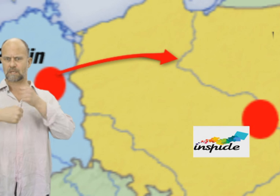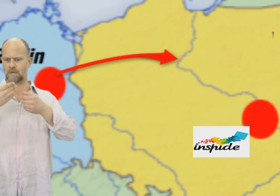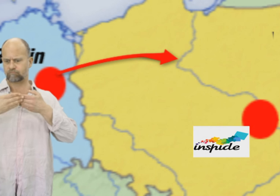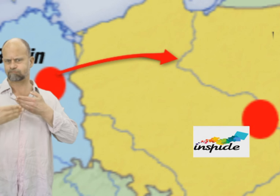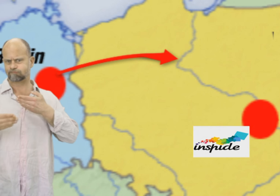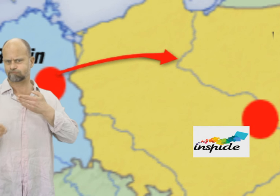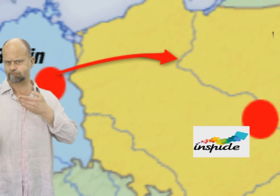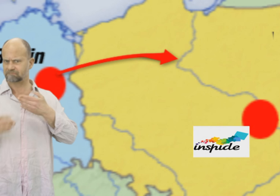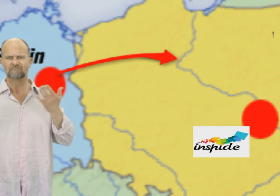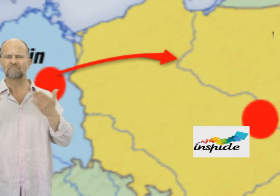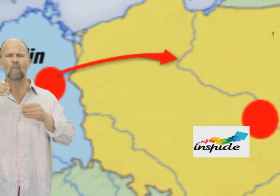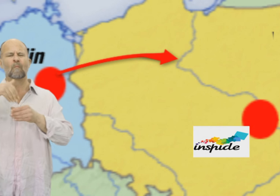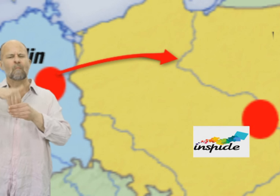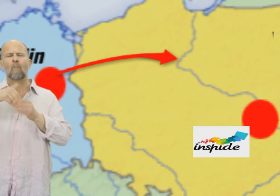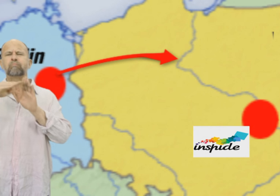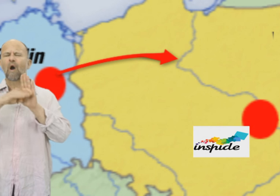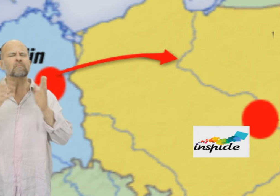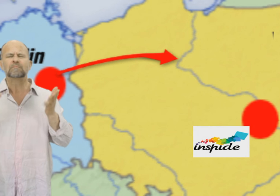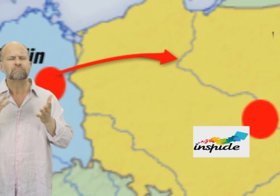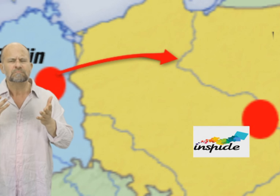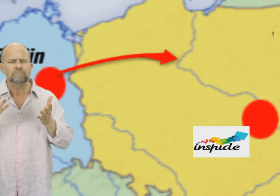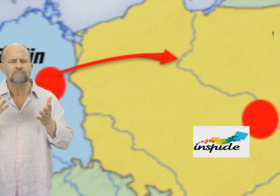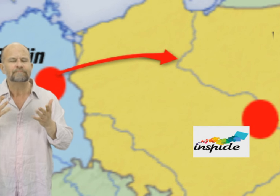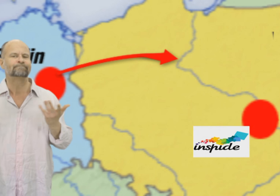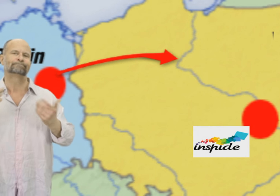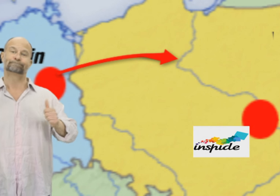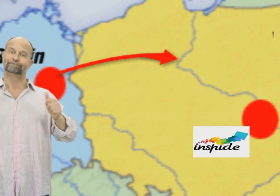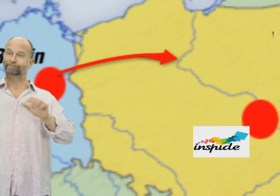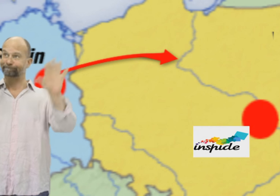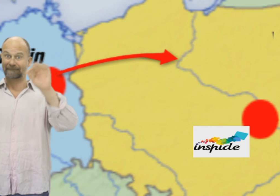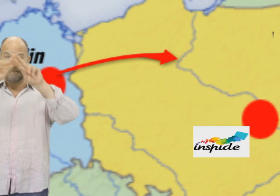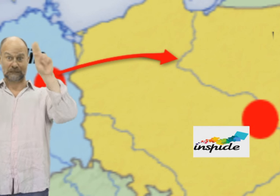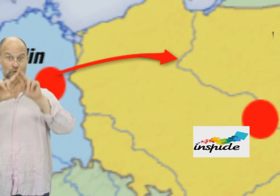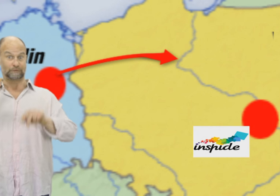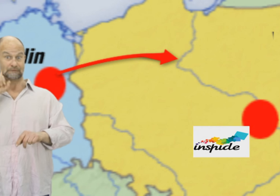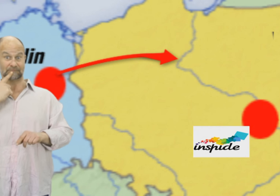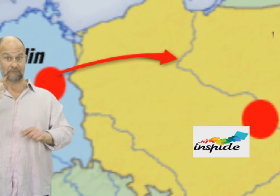Das ganze Jahr über laden sie zu ihren Events ein. Sie laden z.B. internationale taube Schauspieler/innen ein ...